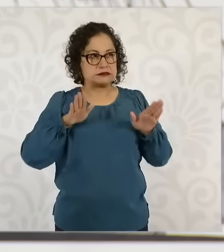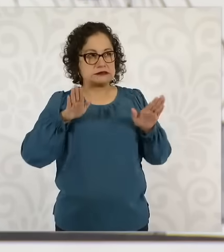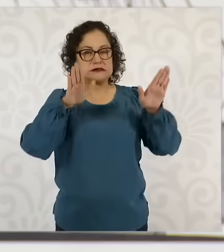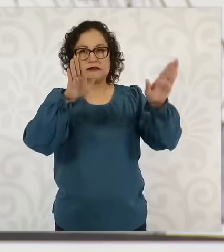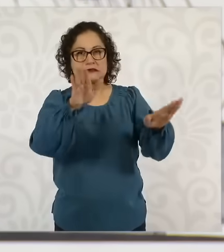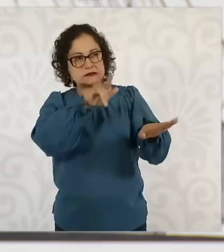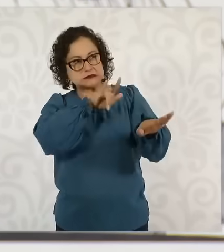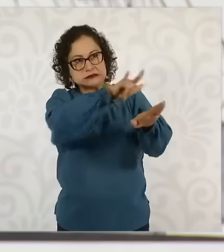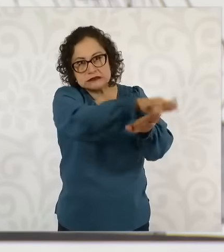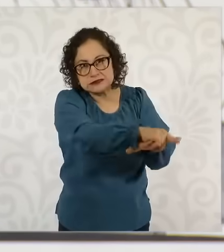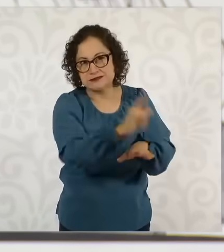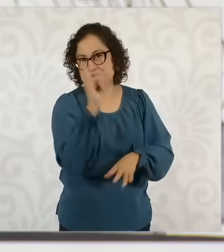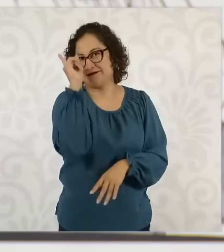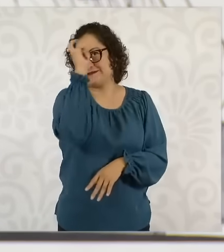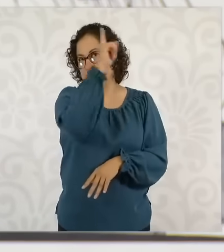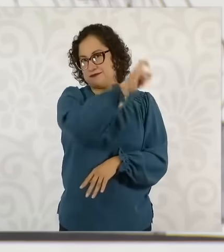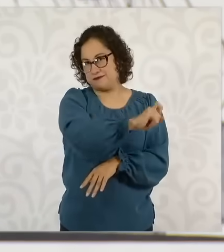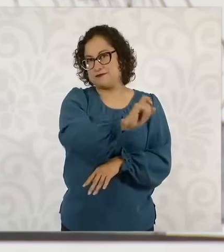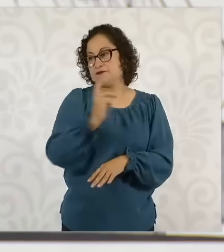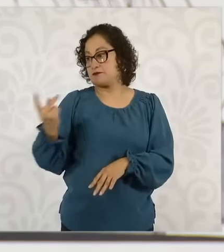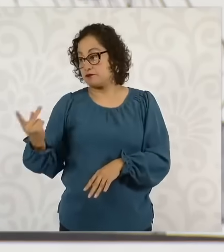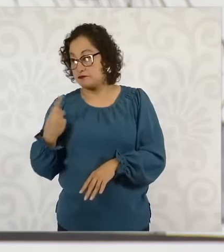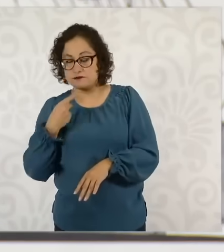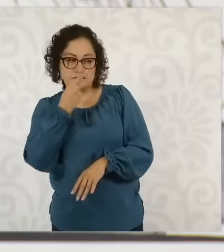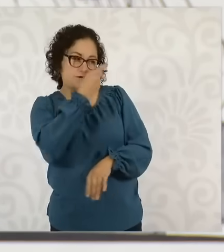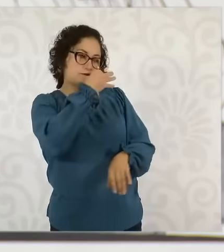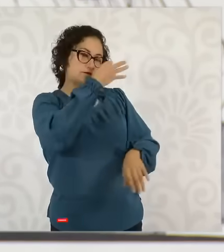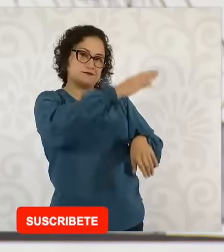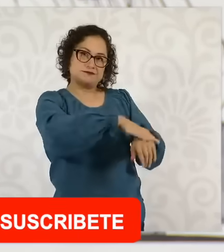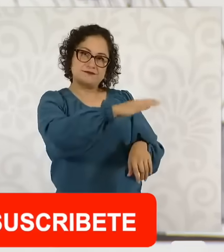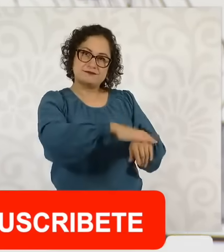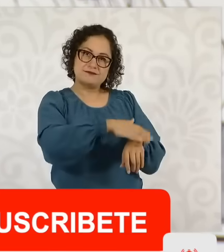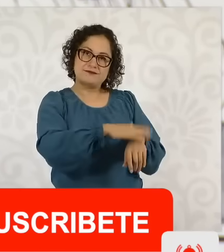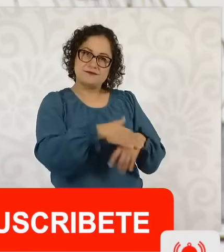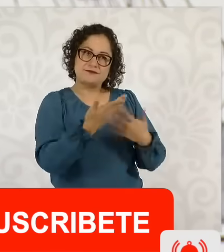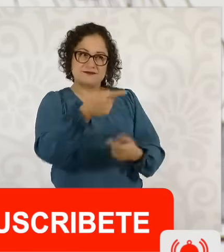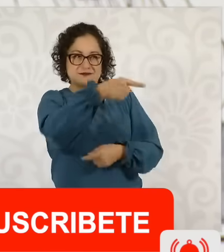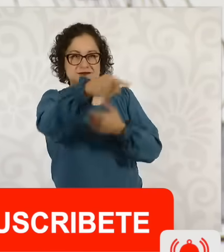Pero además dimos argumentos de que en esa zona pues era la zona principal de descarga